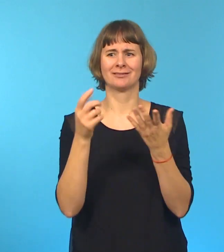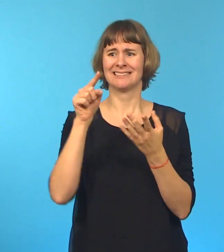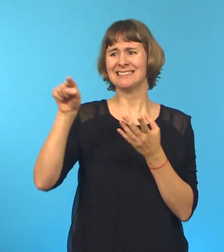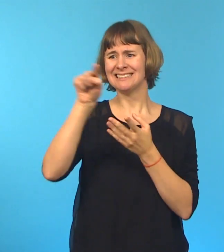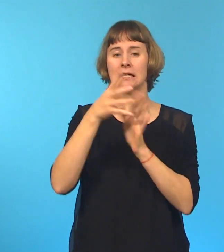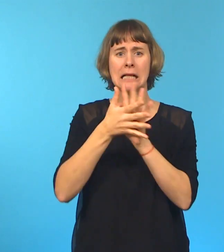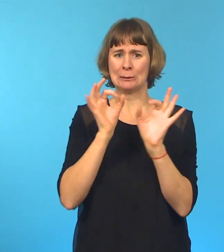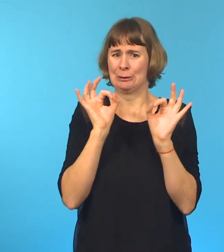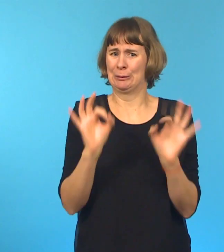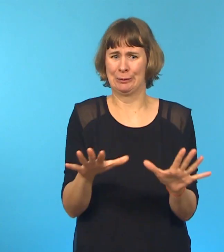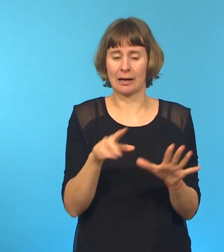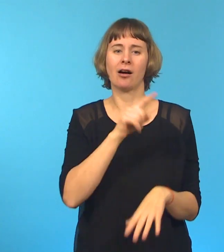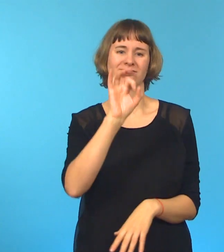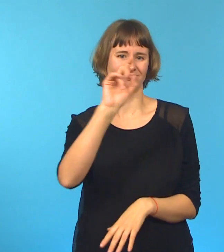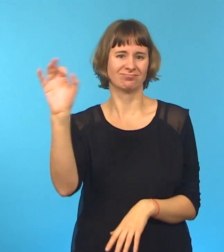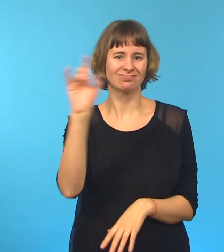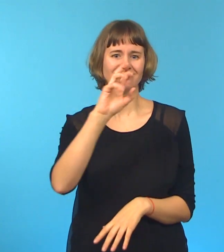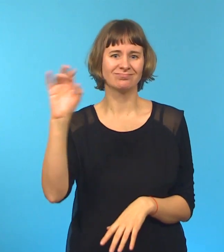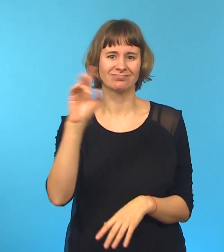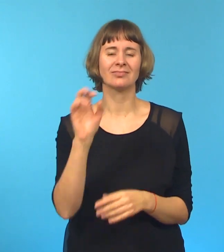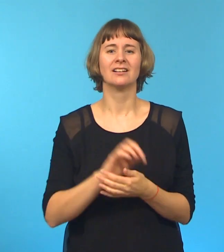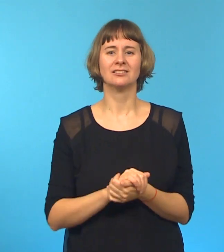kurie neturi savo gestų.